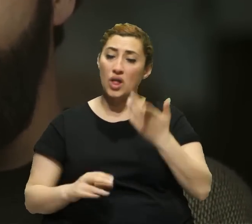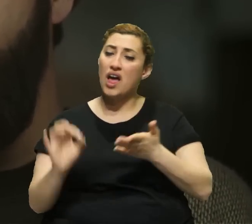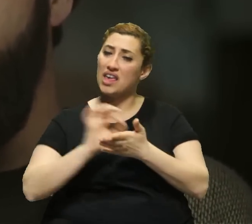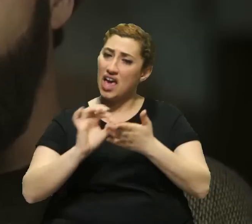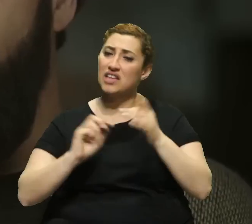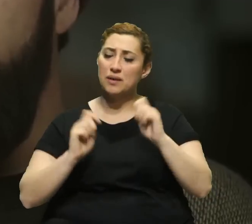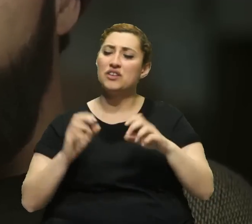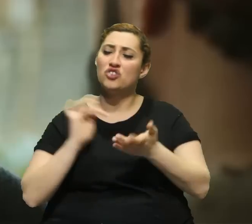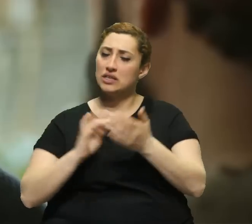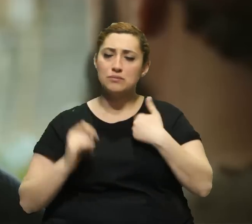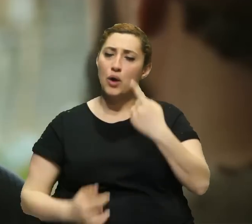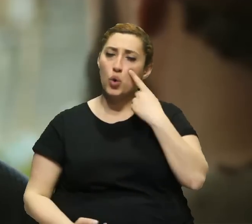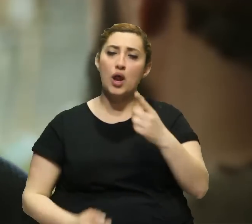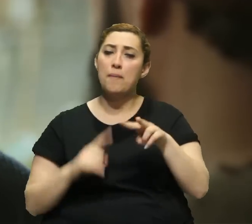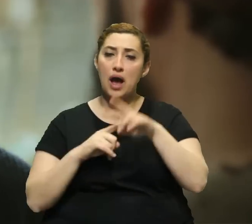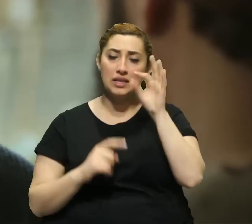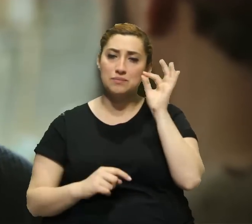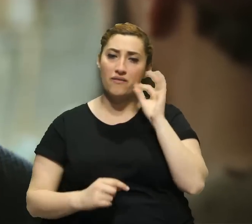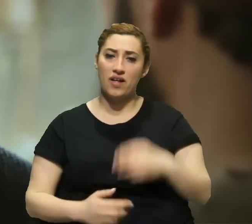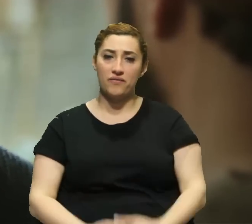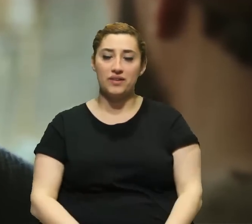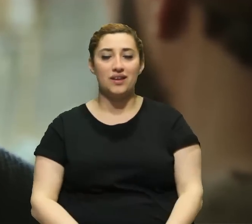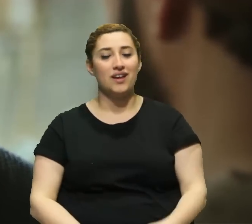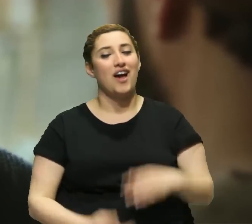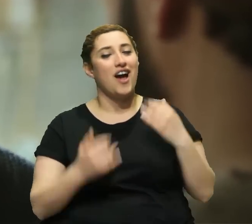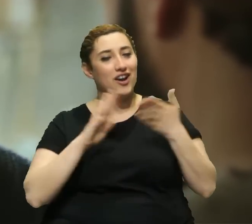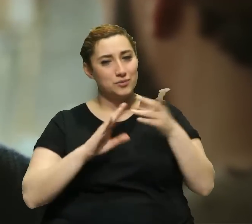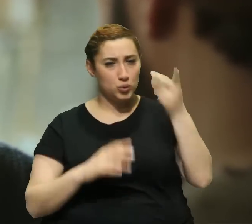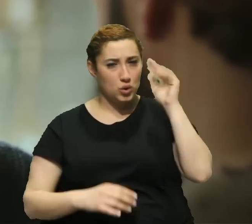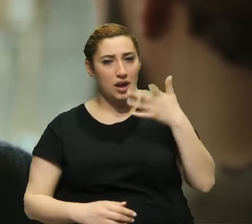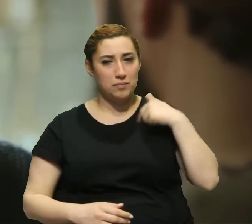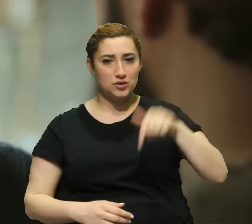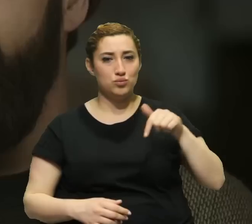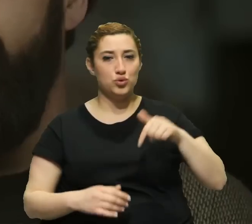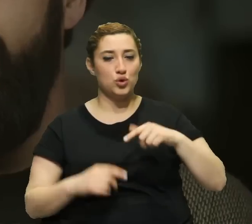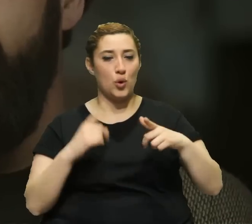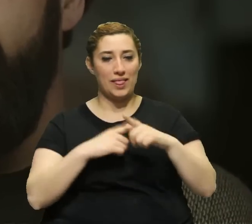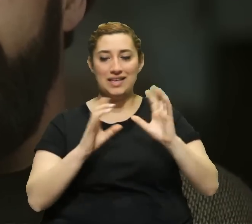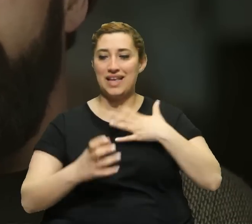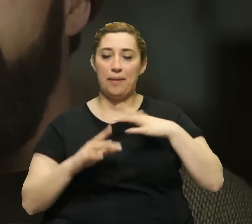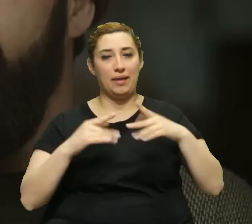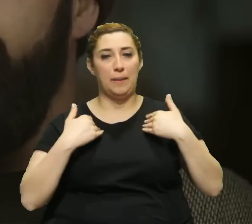...çekelim cezamızı Kasım Efendi. Pirdaş unutursun herhalde, biz burada hancıyız.